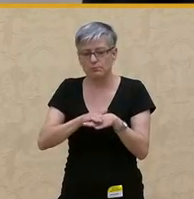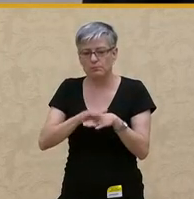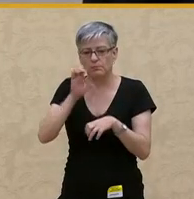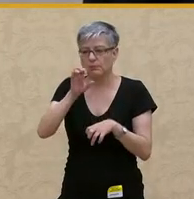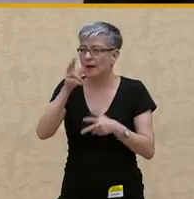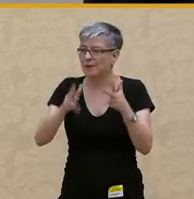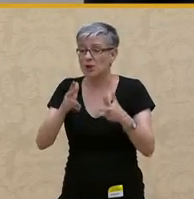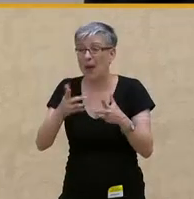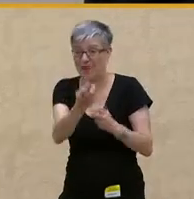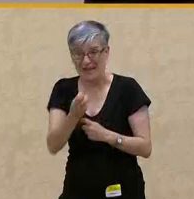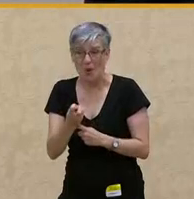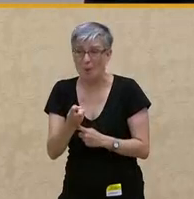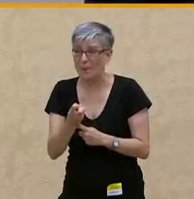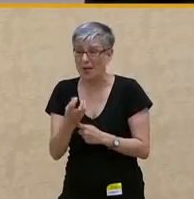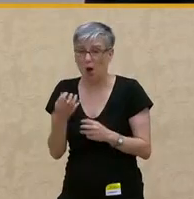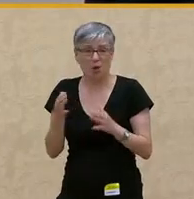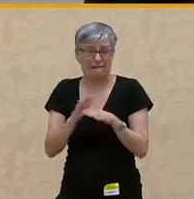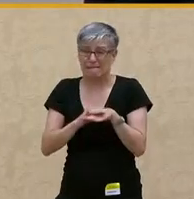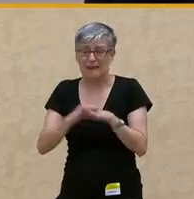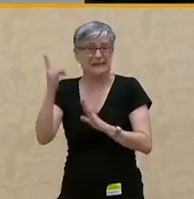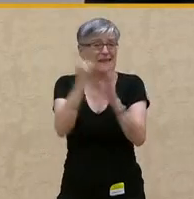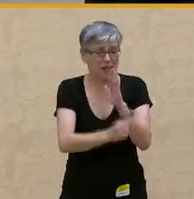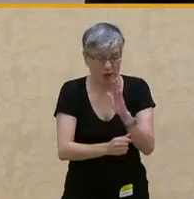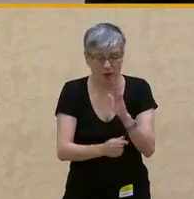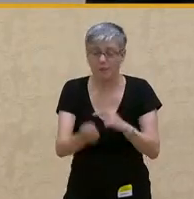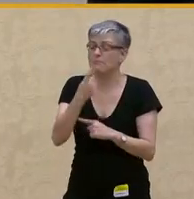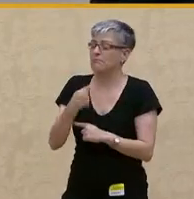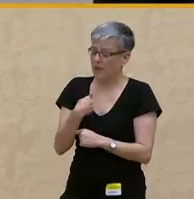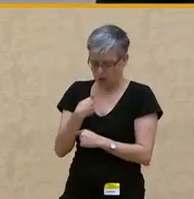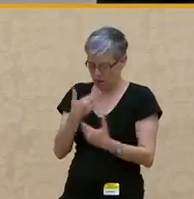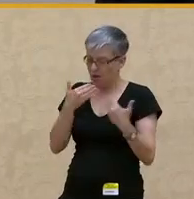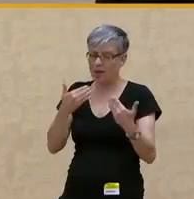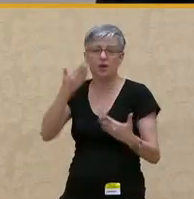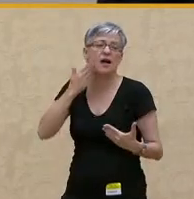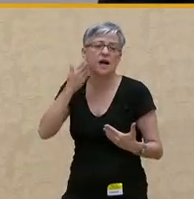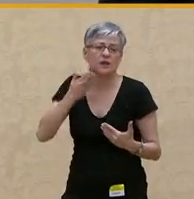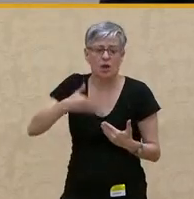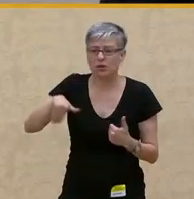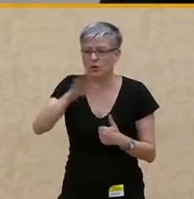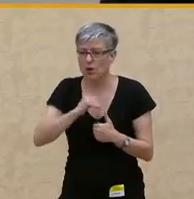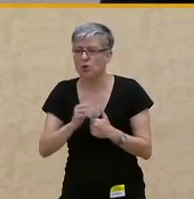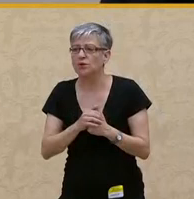se tuvo que ir y agradecerle, ha dicho que simplemente cariños para todos y así